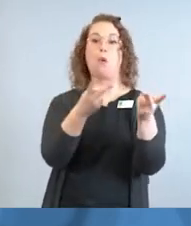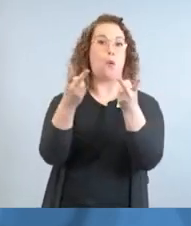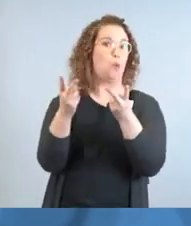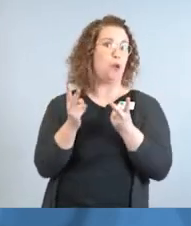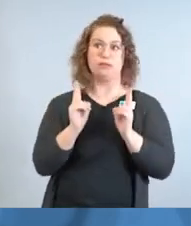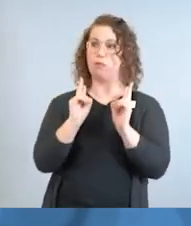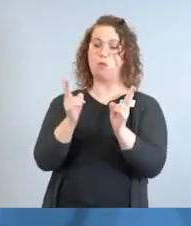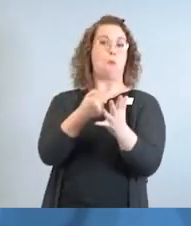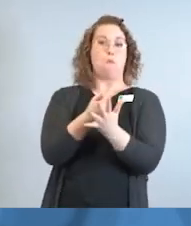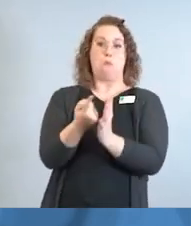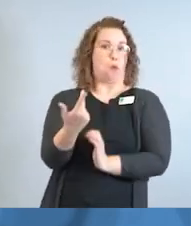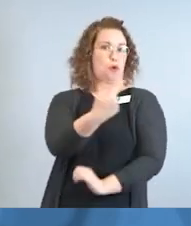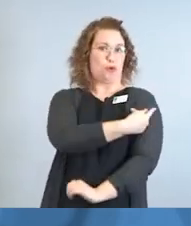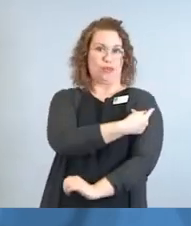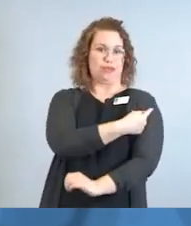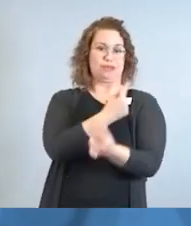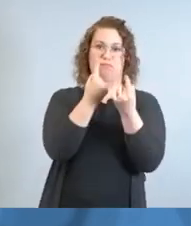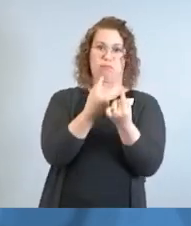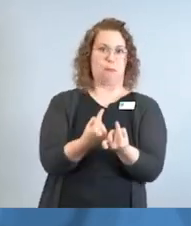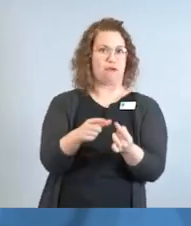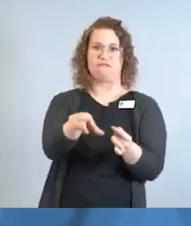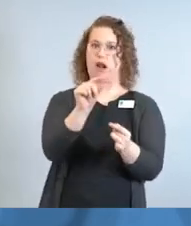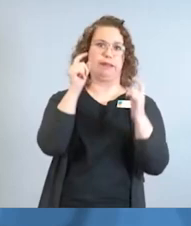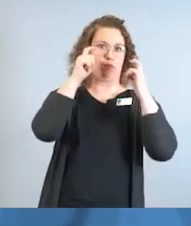vaan annetaan sitä, jonka ihmiselle on katsottu olevan sopiva.